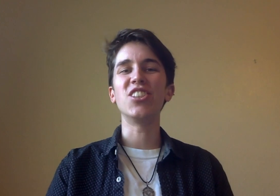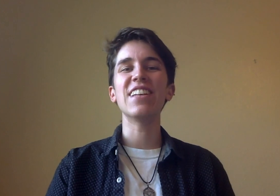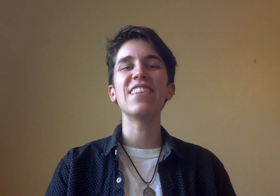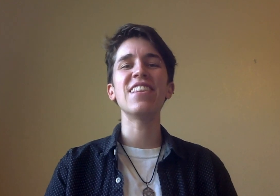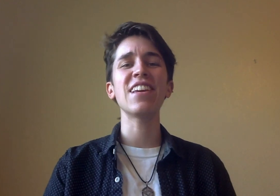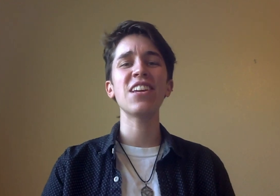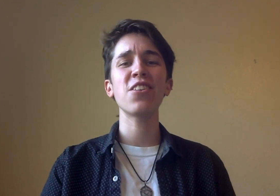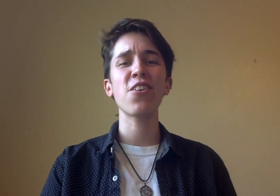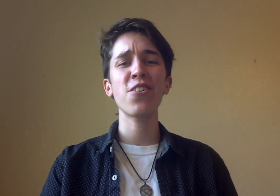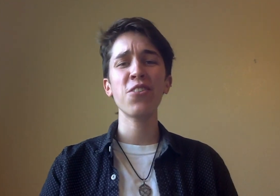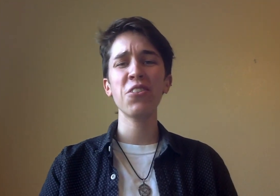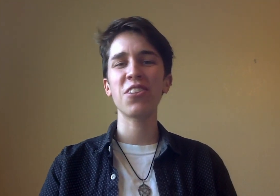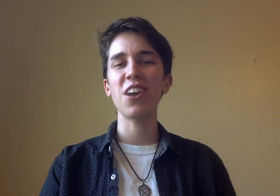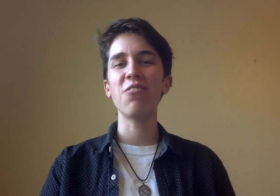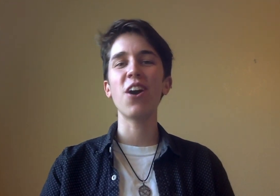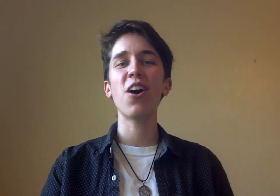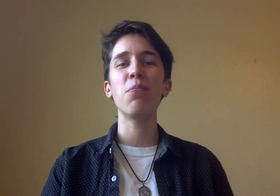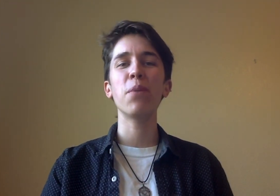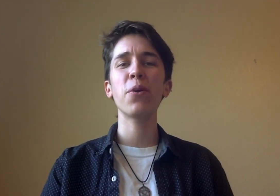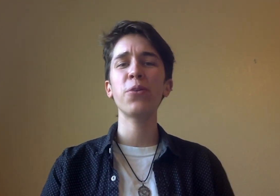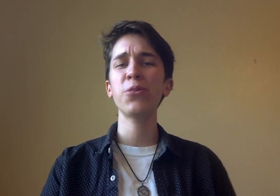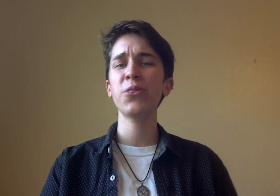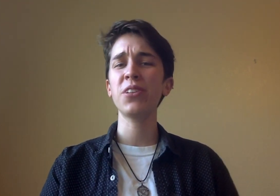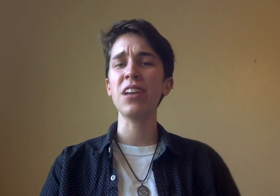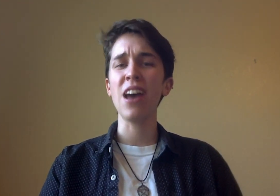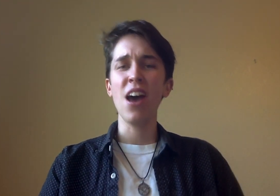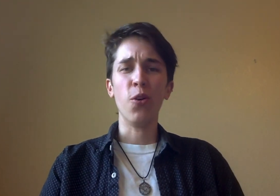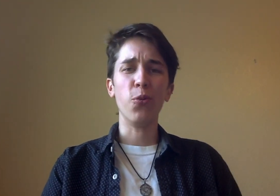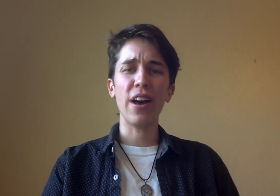Afilado en la tierra de nuestros huesos